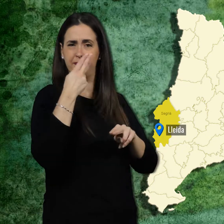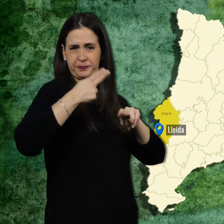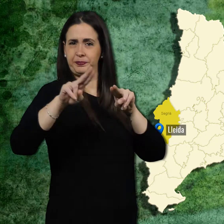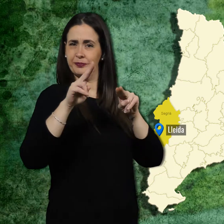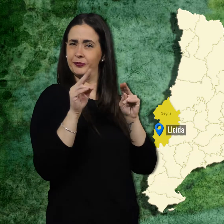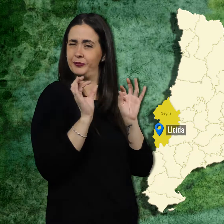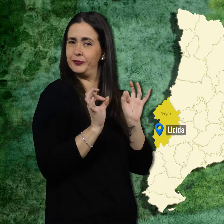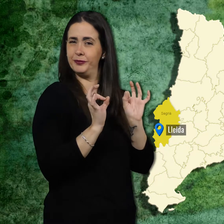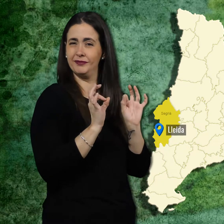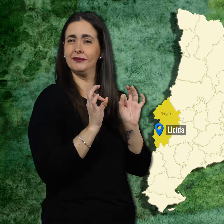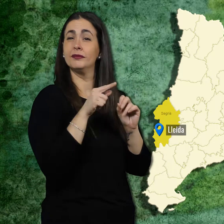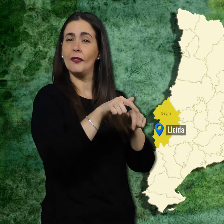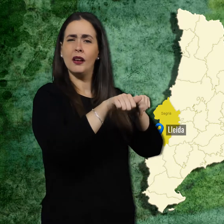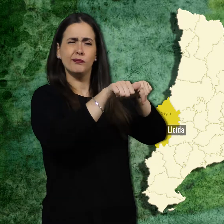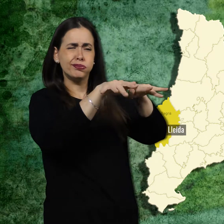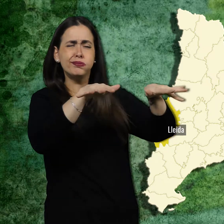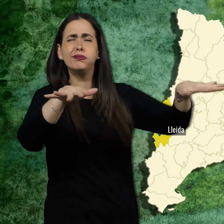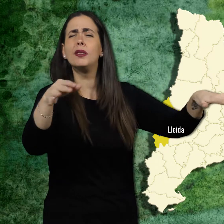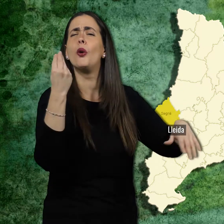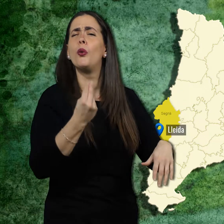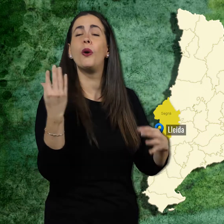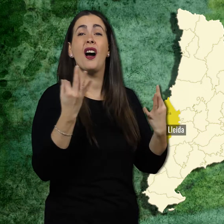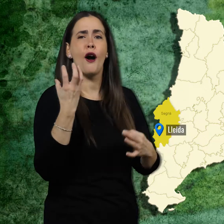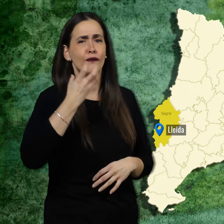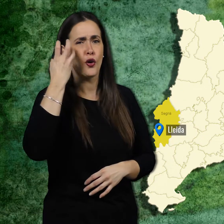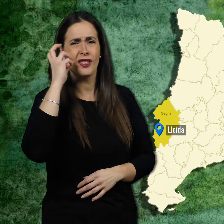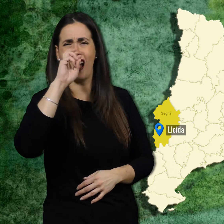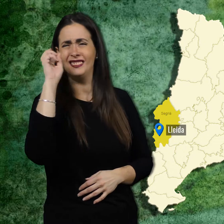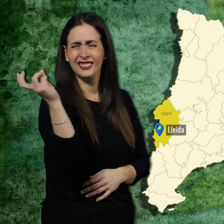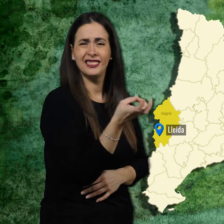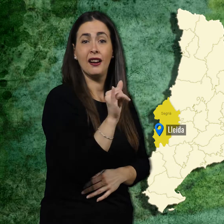A més a més, està ben comunicada i situada en un entorn molt particular,